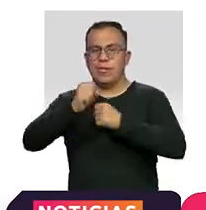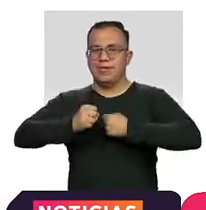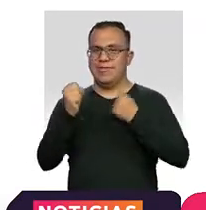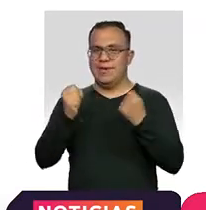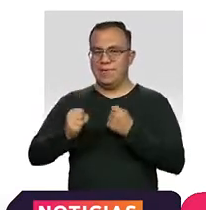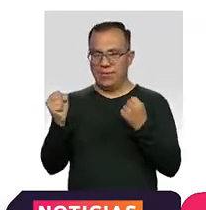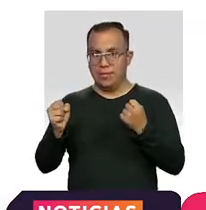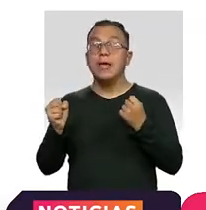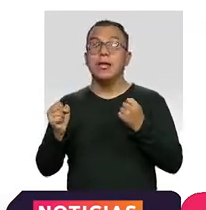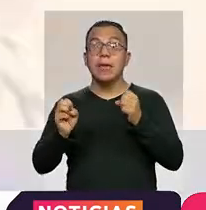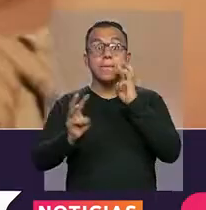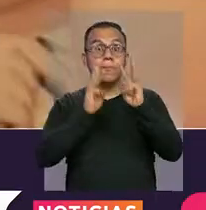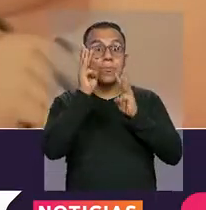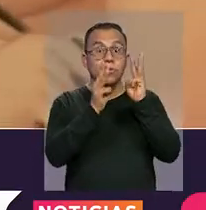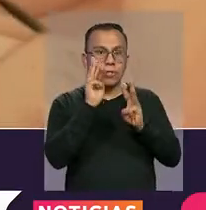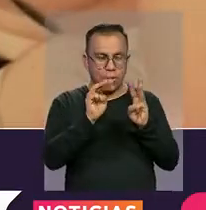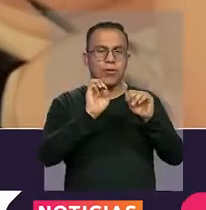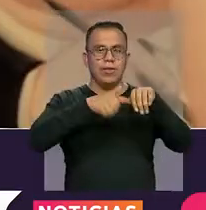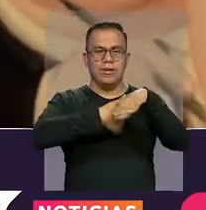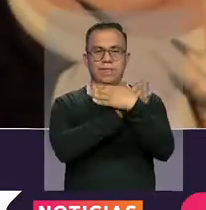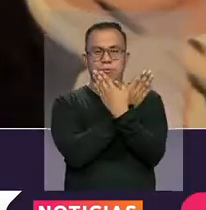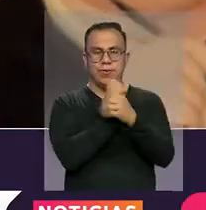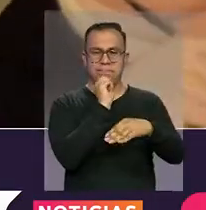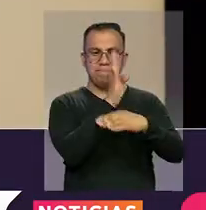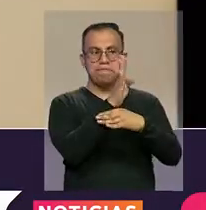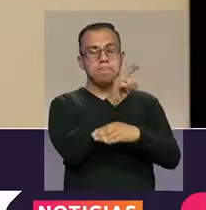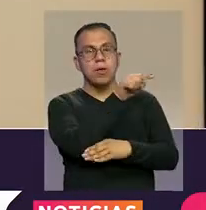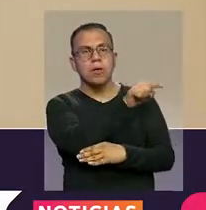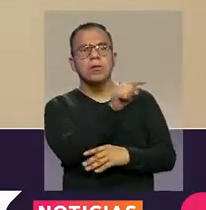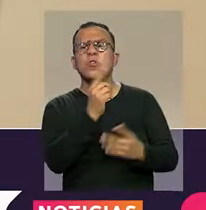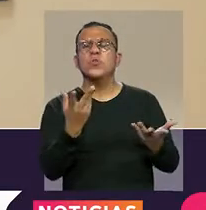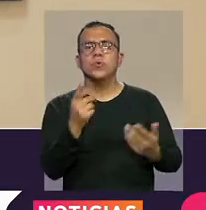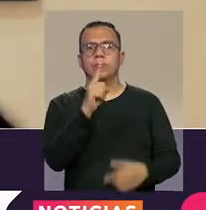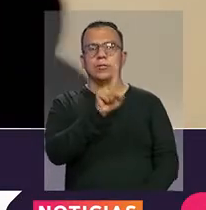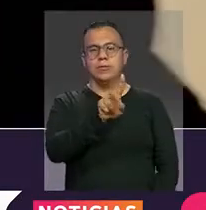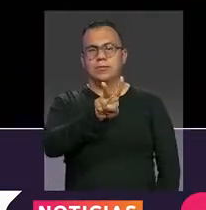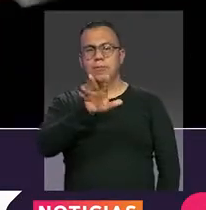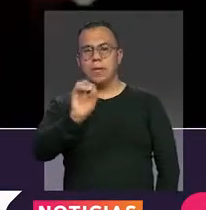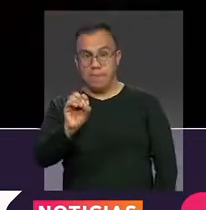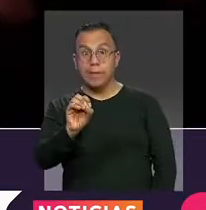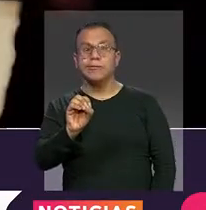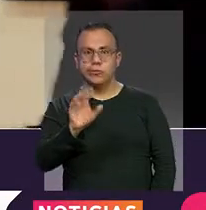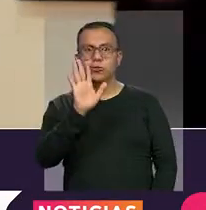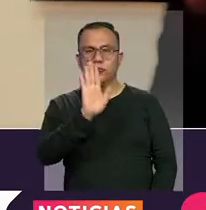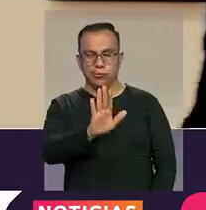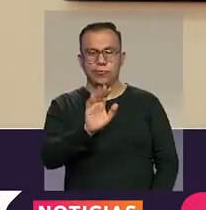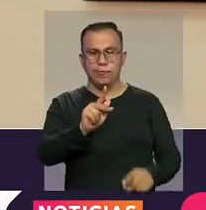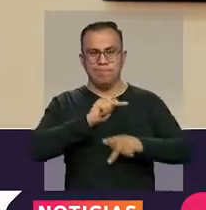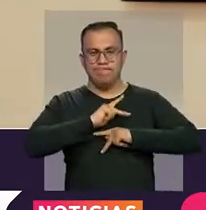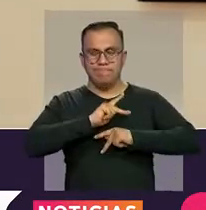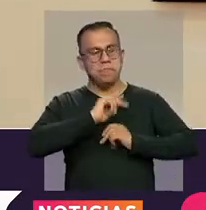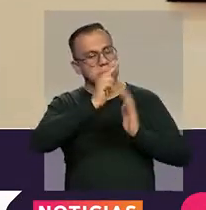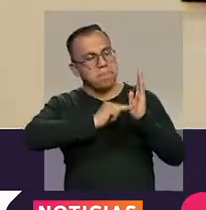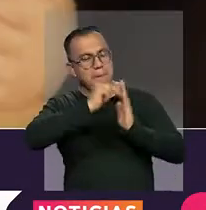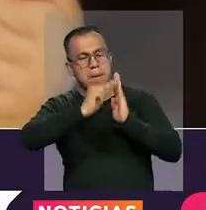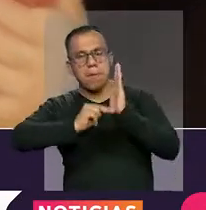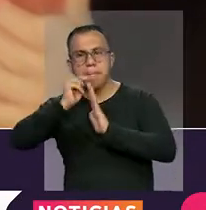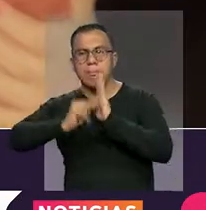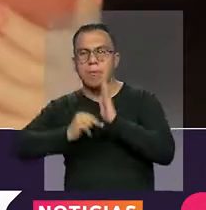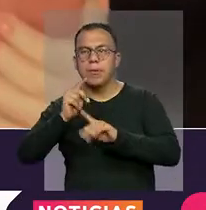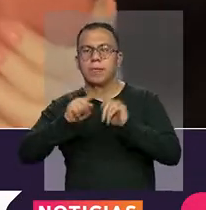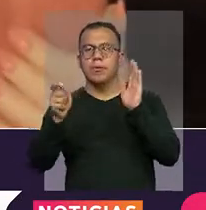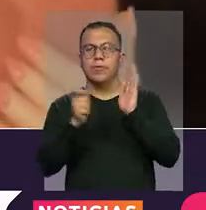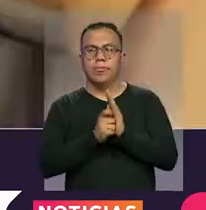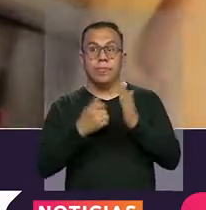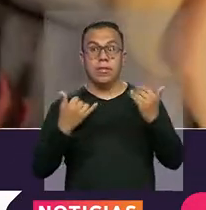SUPUESTO DEL MUSEO BOTERO COMO